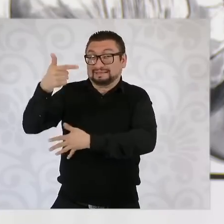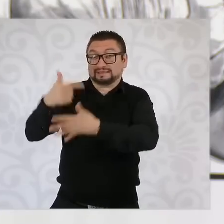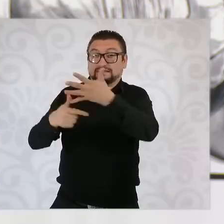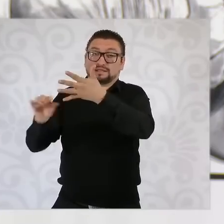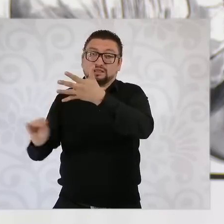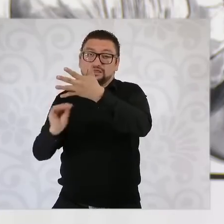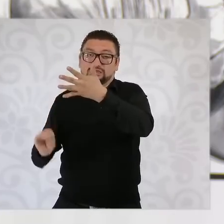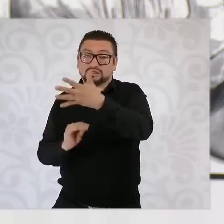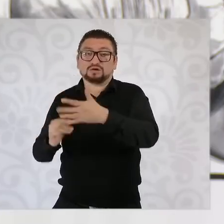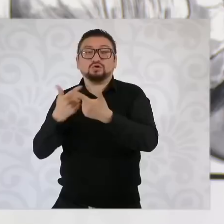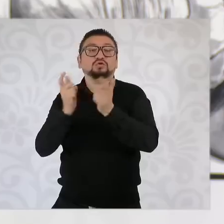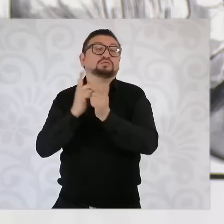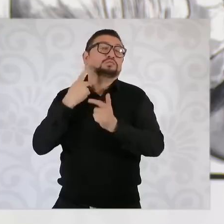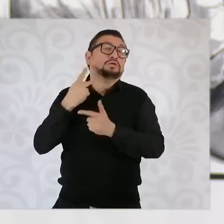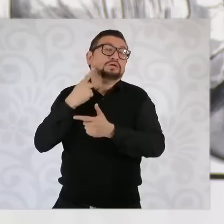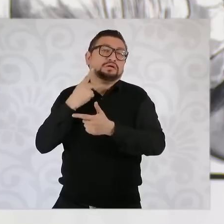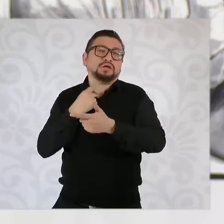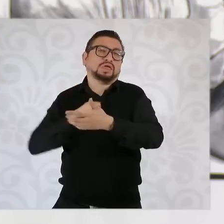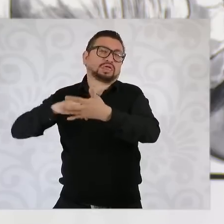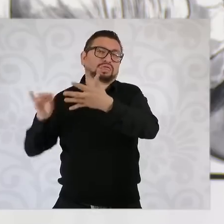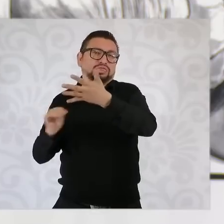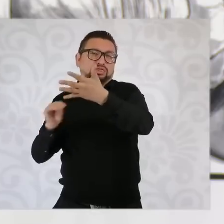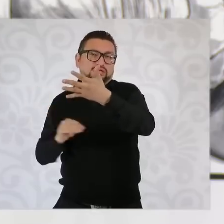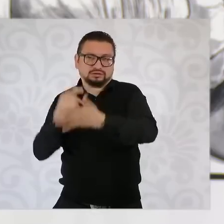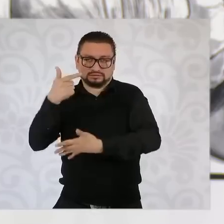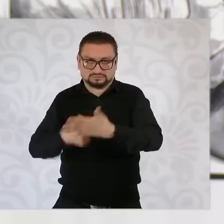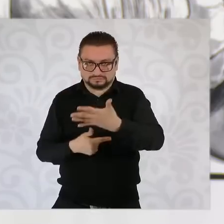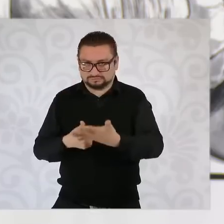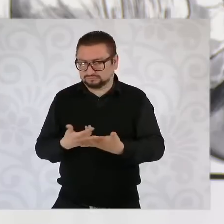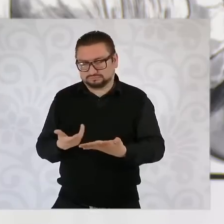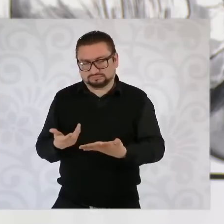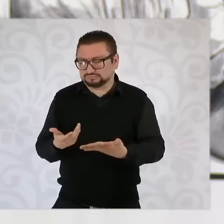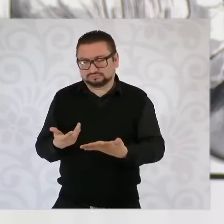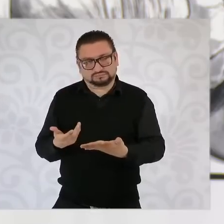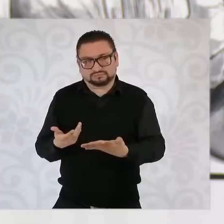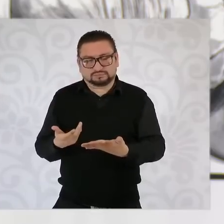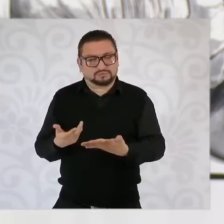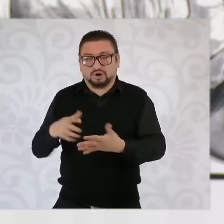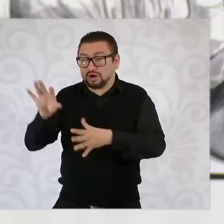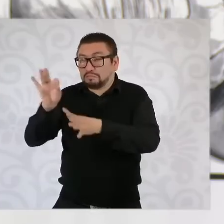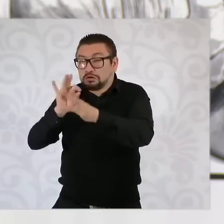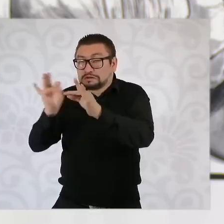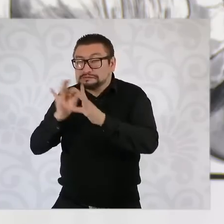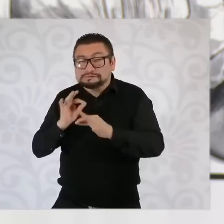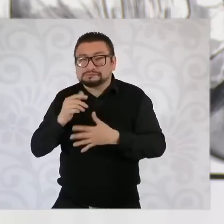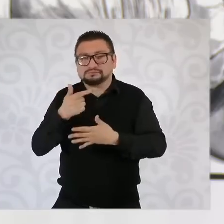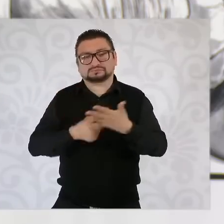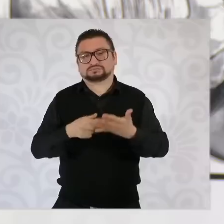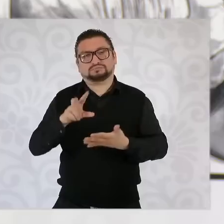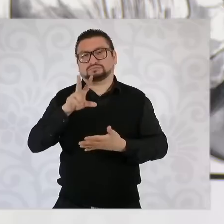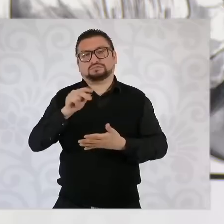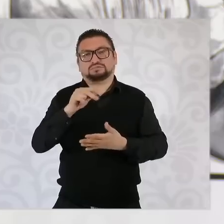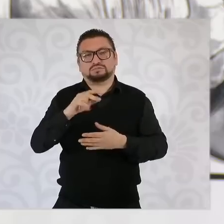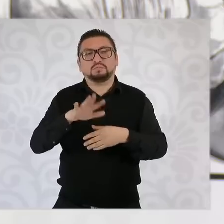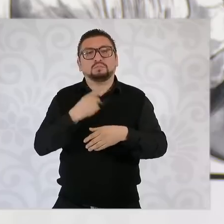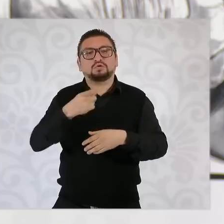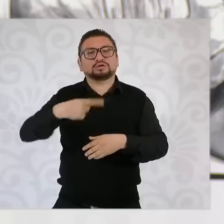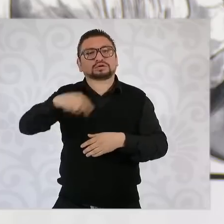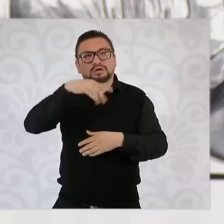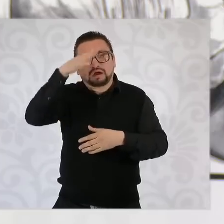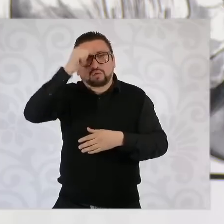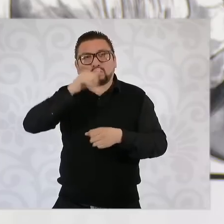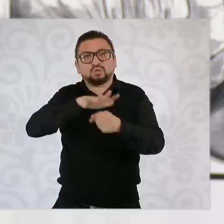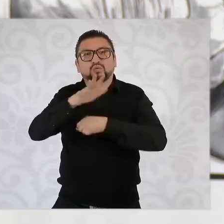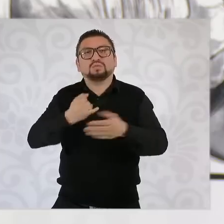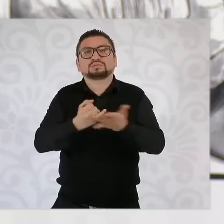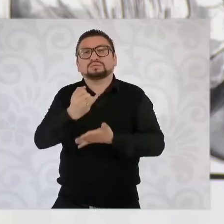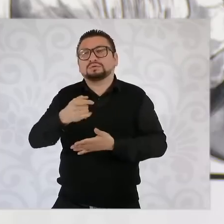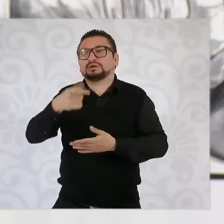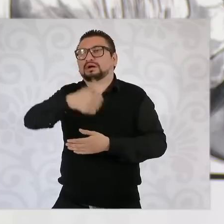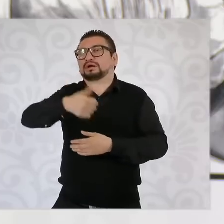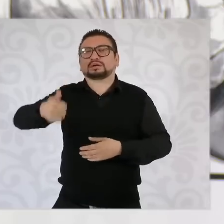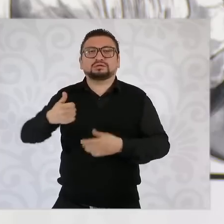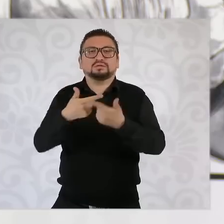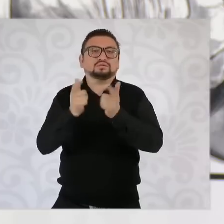partidos que se hacen Eh pues que no que es de acuerdo a lo que decidan cada partido tiene su